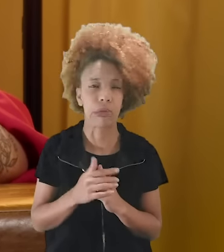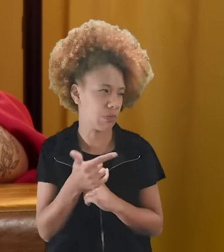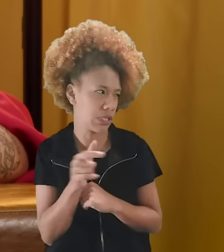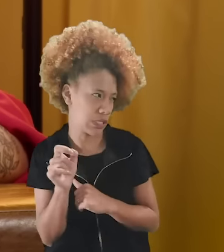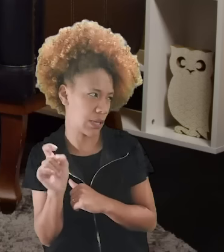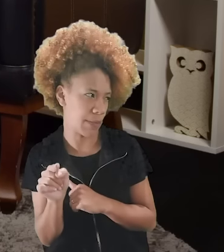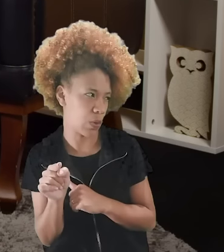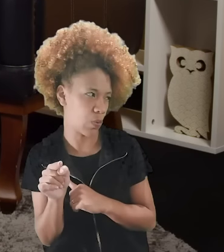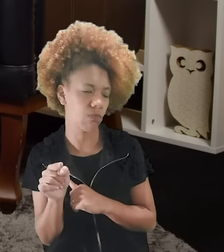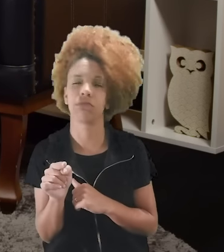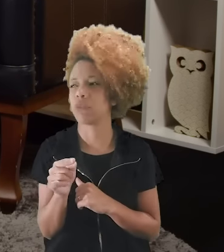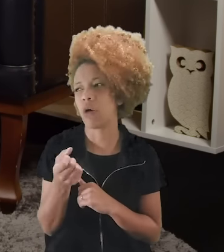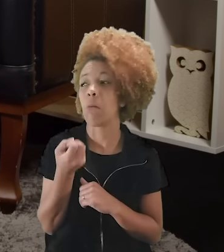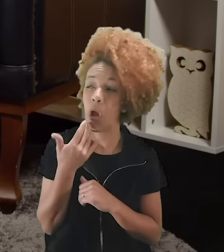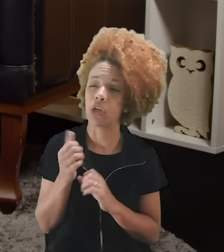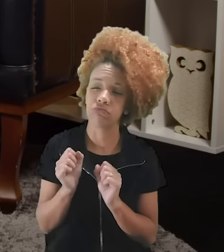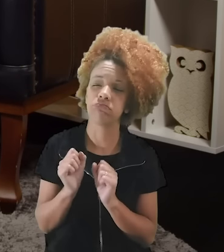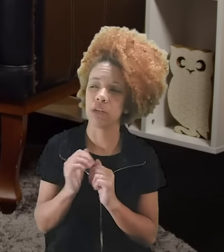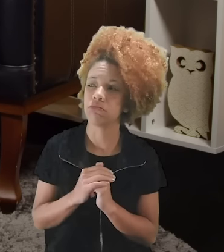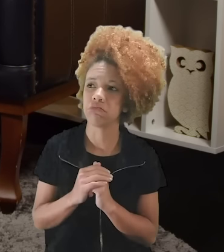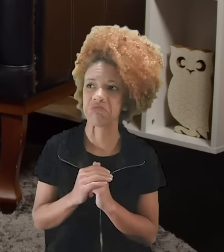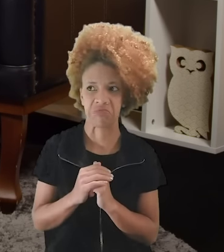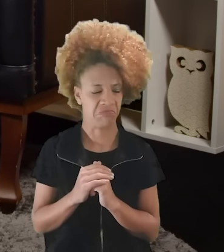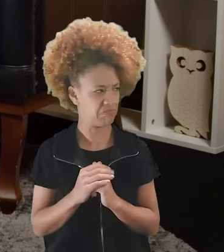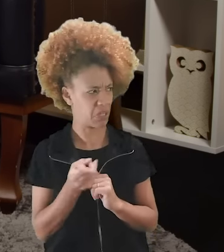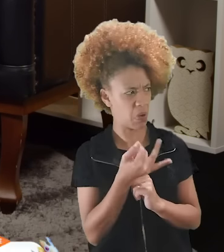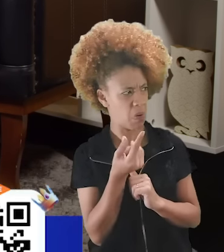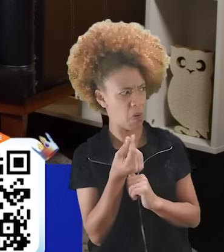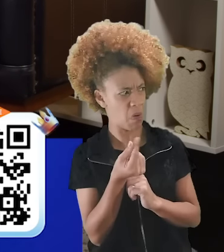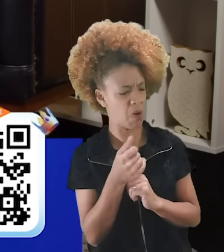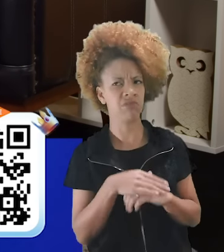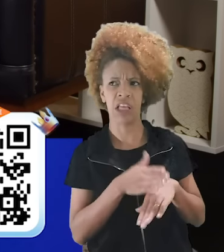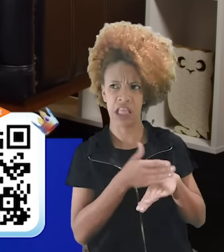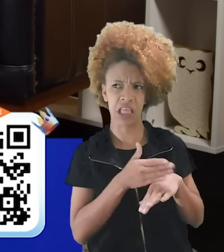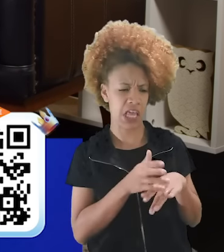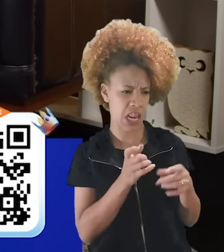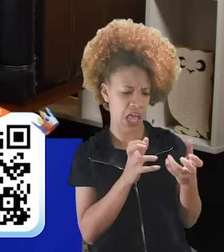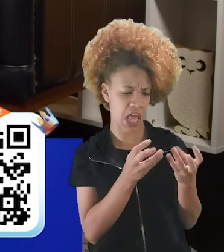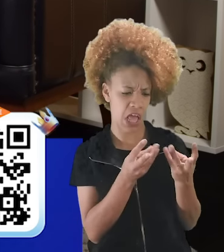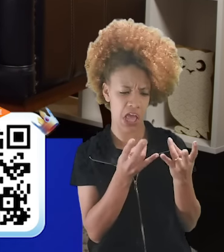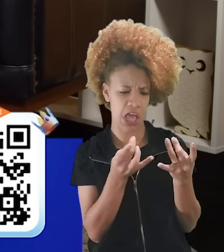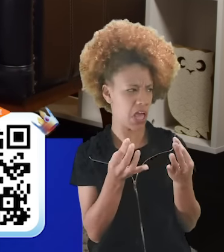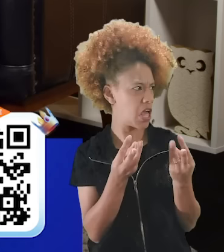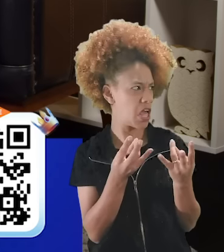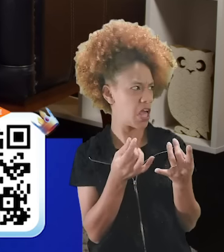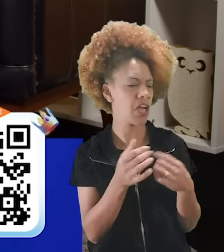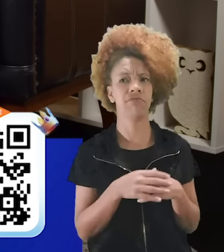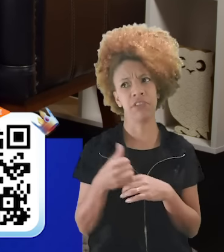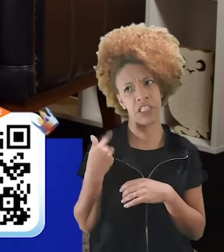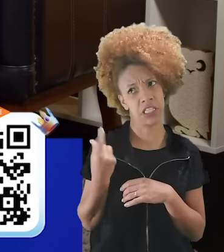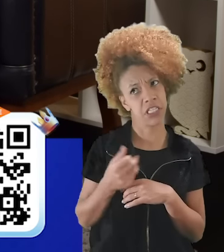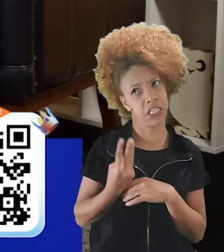100.000 200 boa grana pode ser ó botar a molecada então para trinar os dedos já né 16 anos gar 3.000